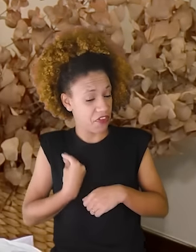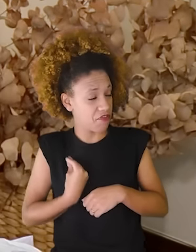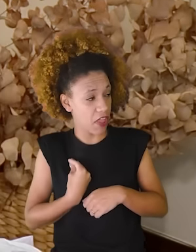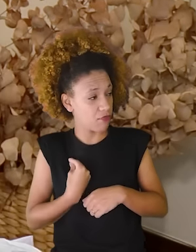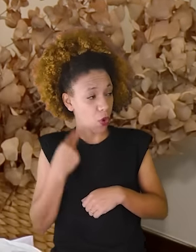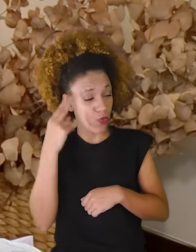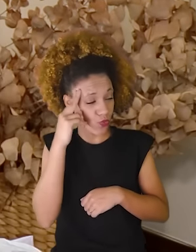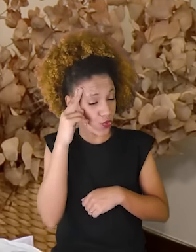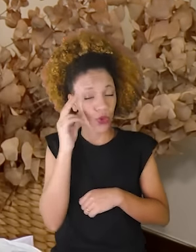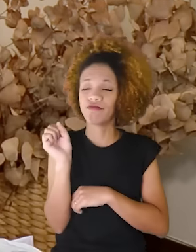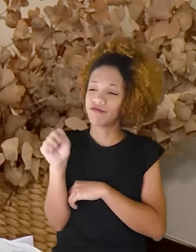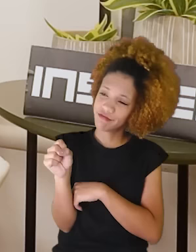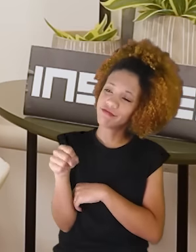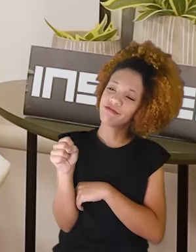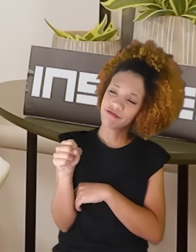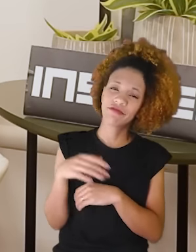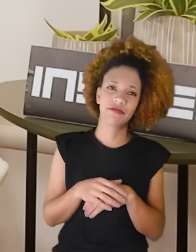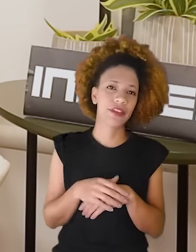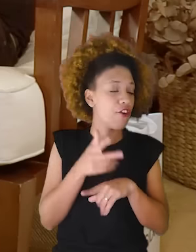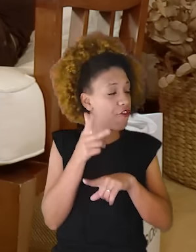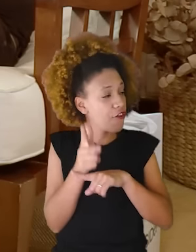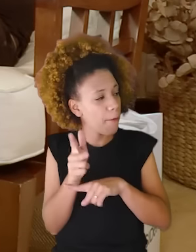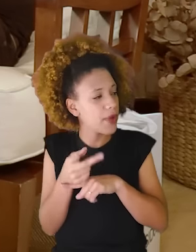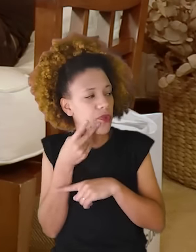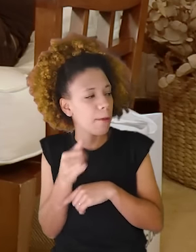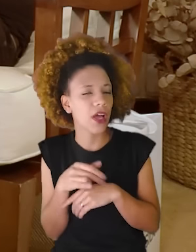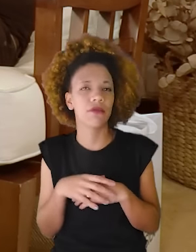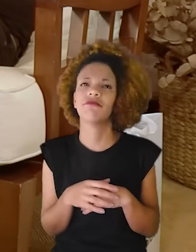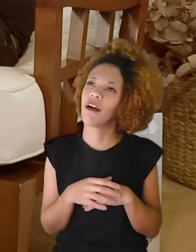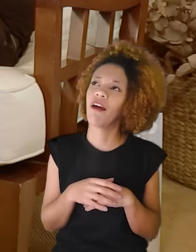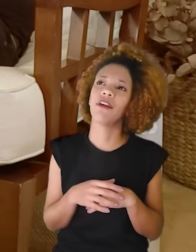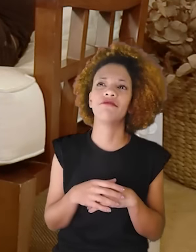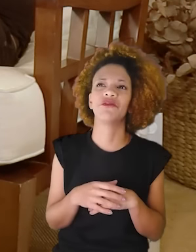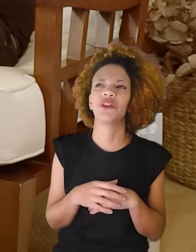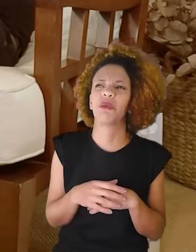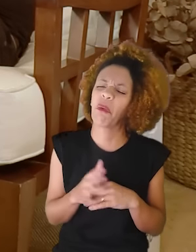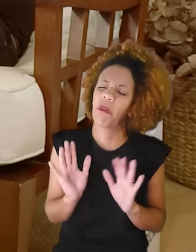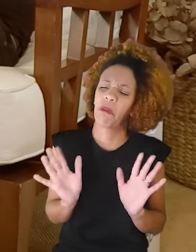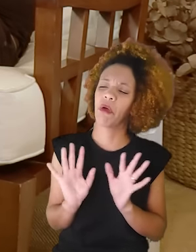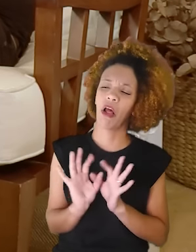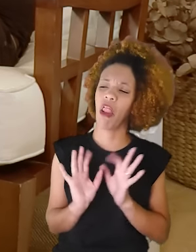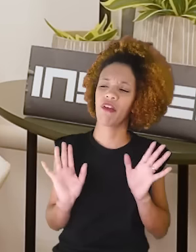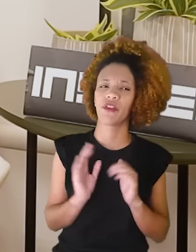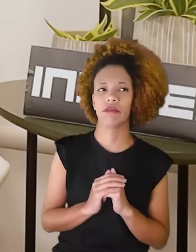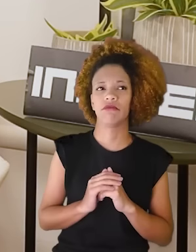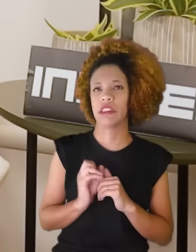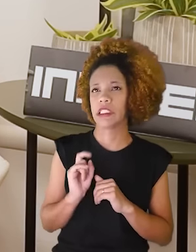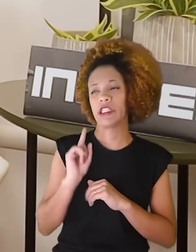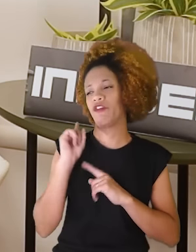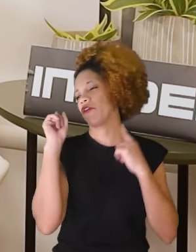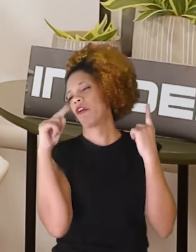um sonho é eu filmando teus pais é eu não ligo muito para isso não Tipo se eu ficar doidão na rua